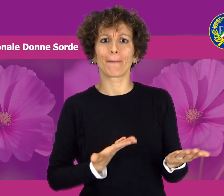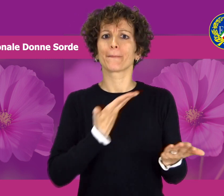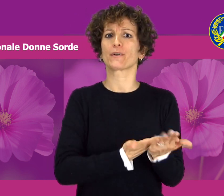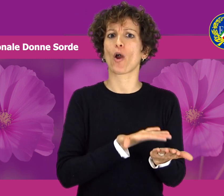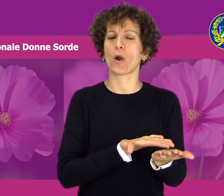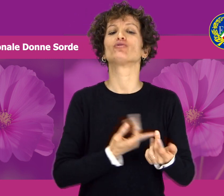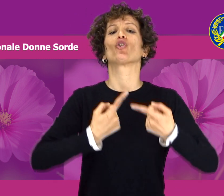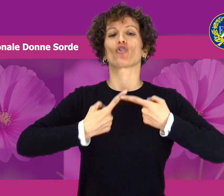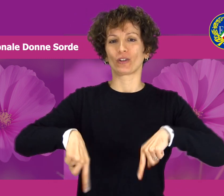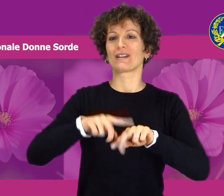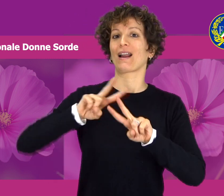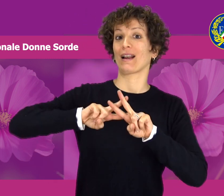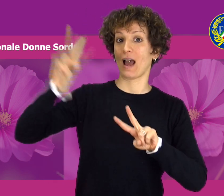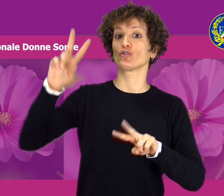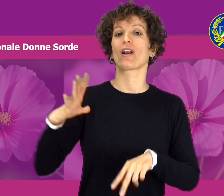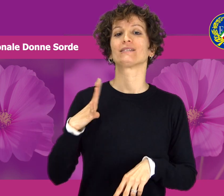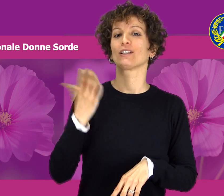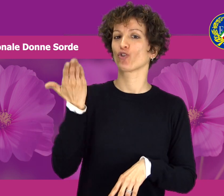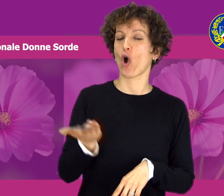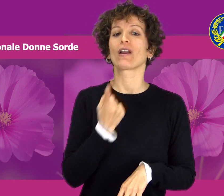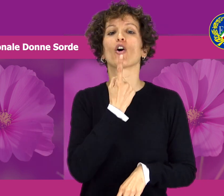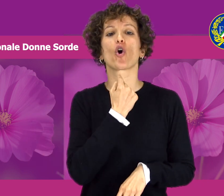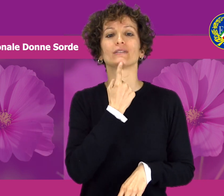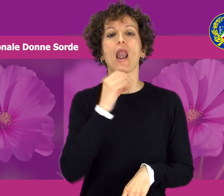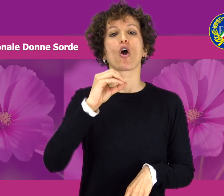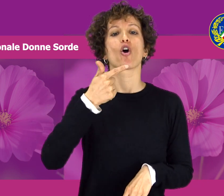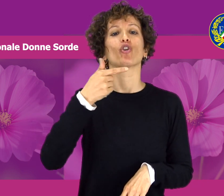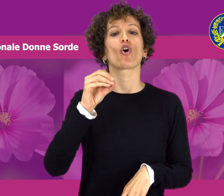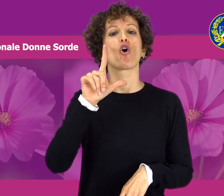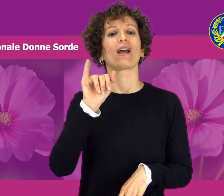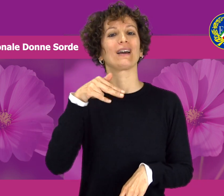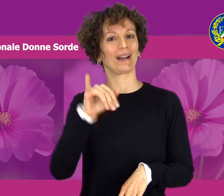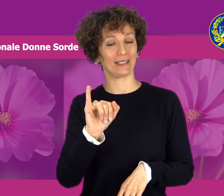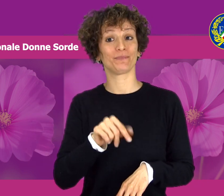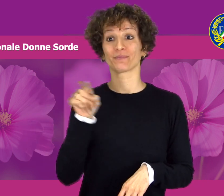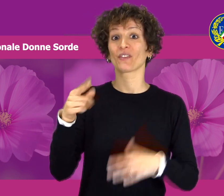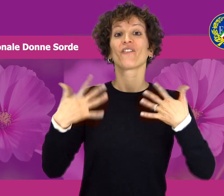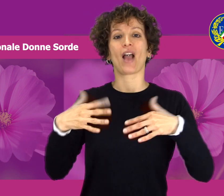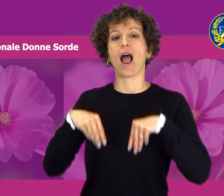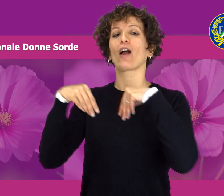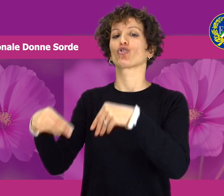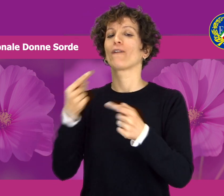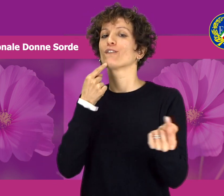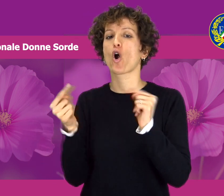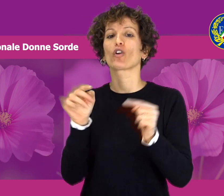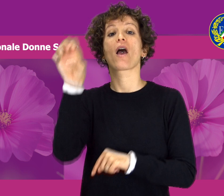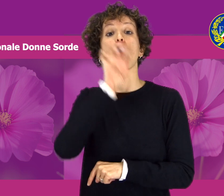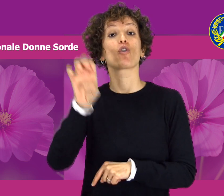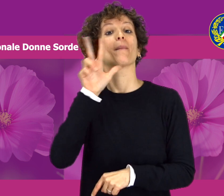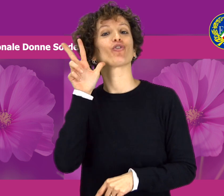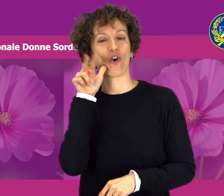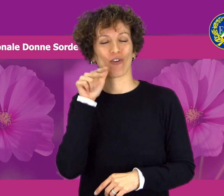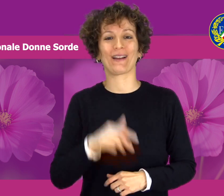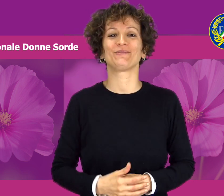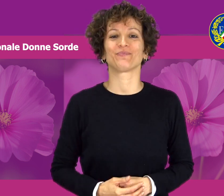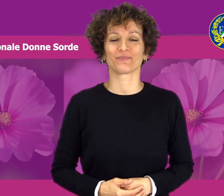su proposta dal Consigliere Direttivo Sig.ra Rosella Ottolini, a seguito della sua partecipazione al Forum Europeo delle Donne.